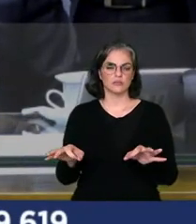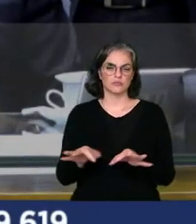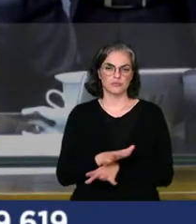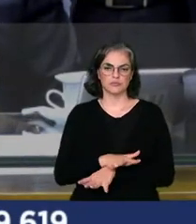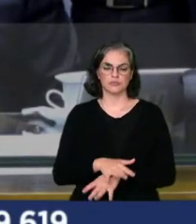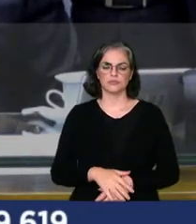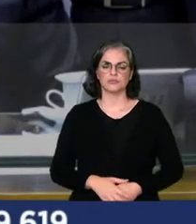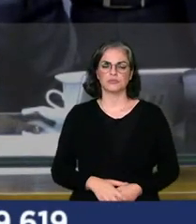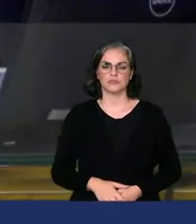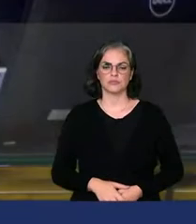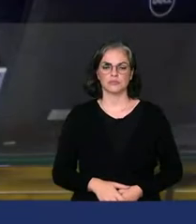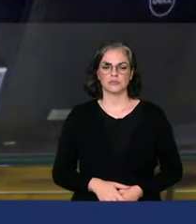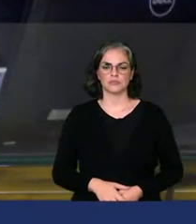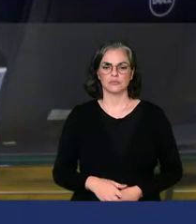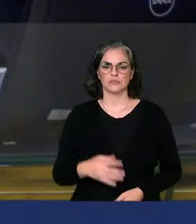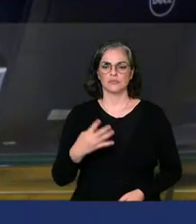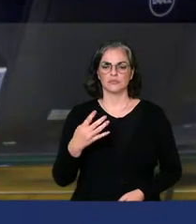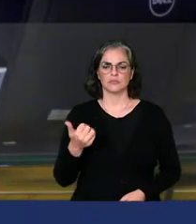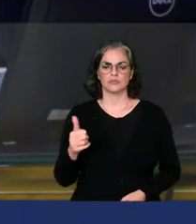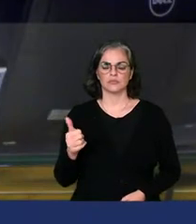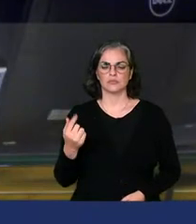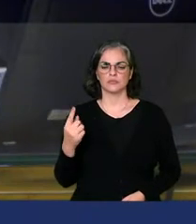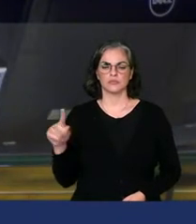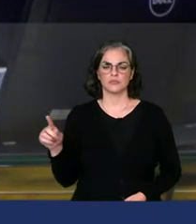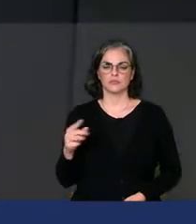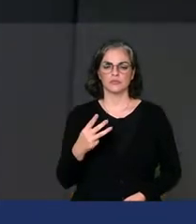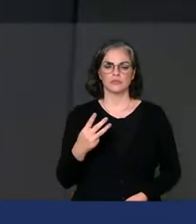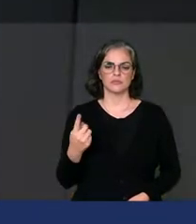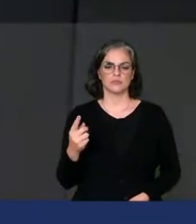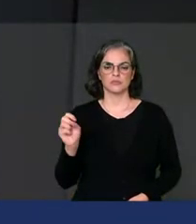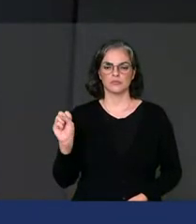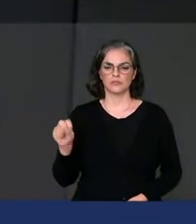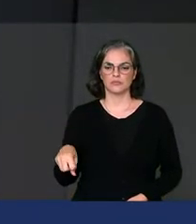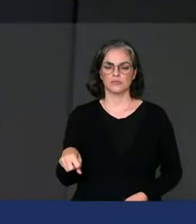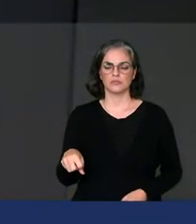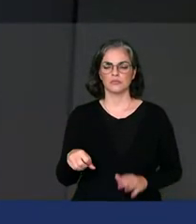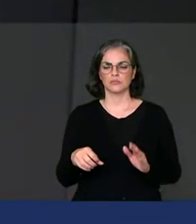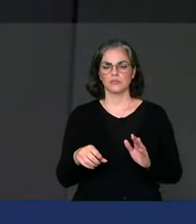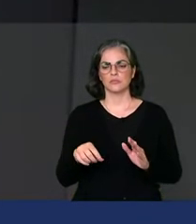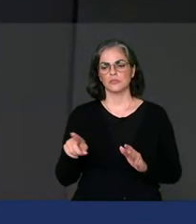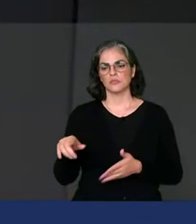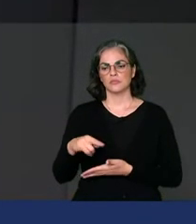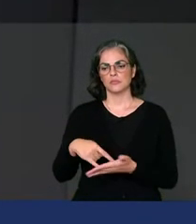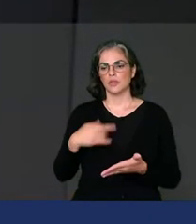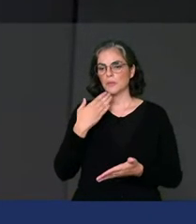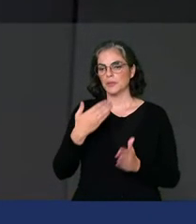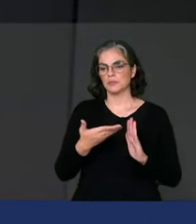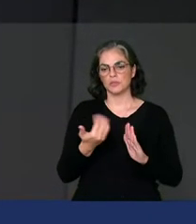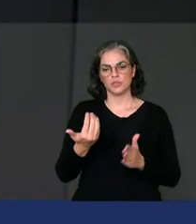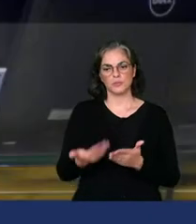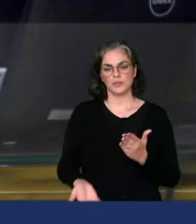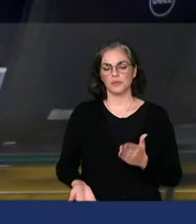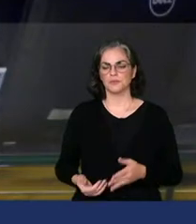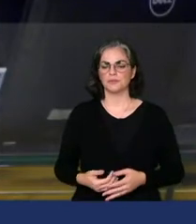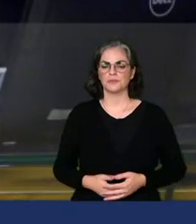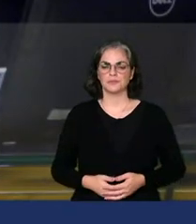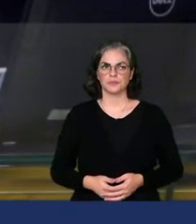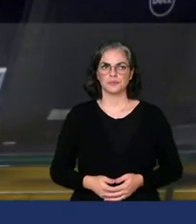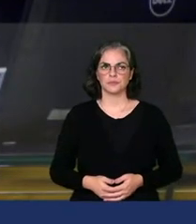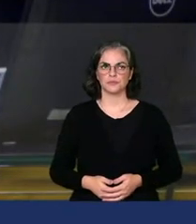BRASIL. -- [PRESIDENTE]: ESTÁ ENCERRADA A VOTAÇÃO. 411 NÃ O, 31 SIM, ESTÁ REJEITADO O REQUERIMENTO. PARA OFERECER